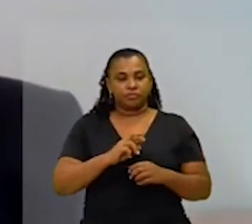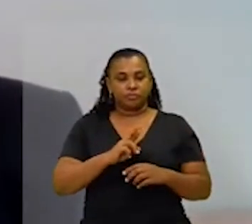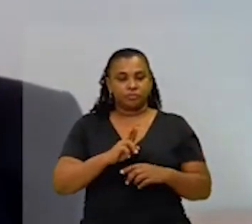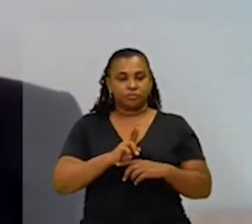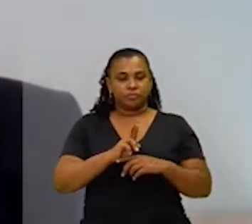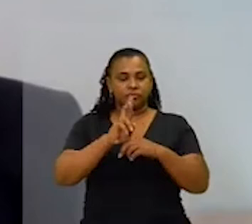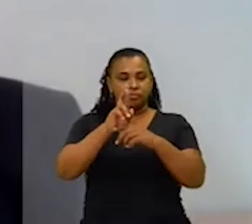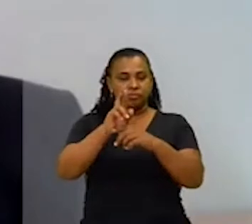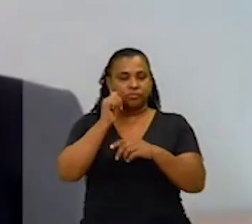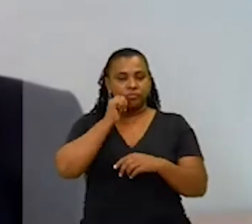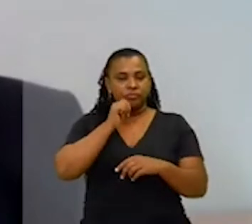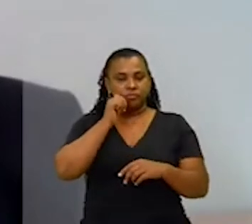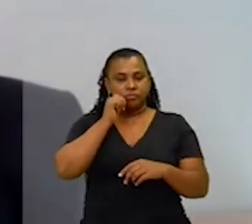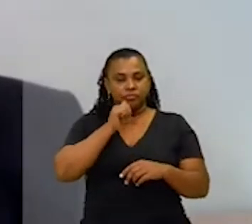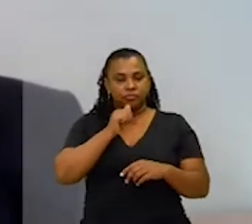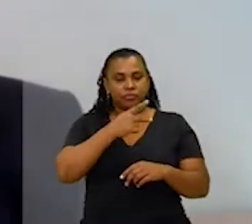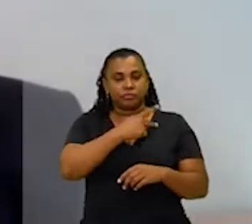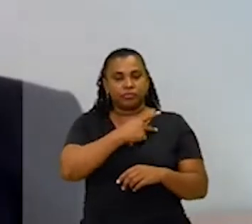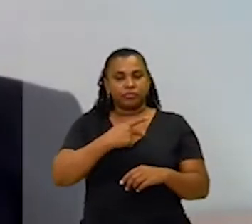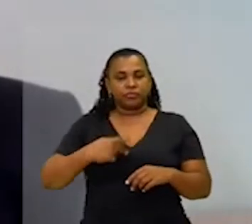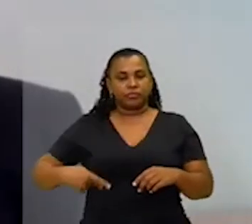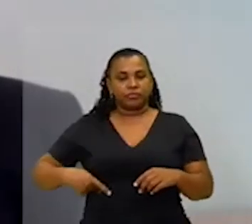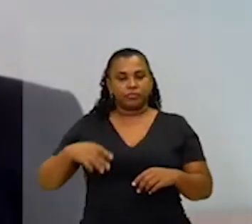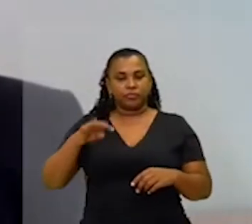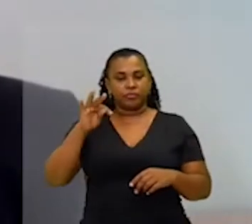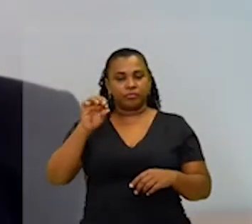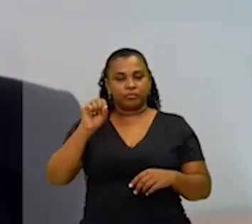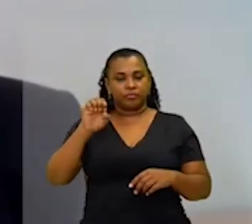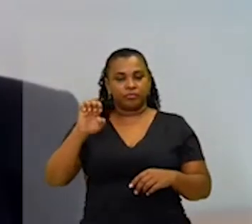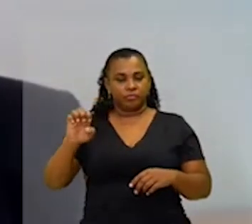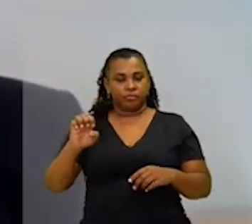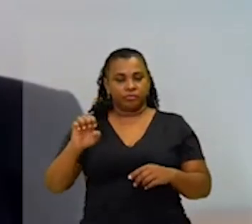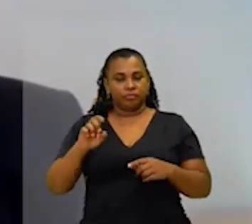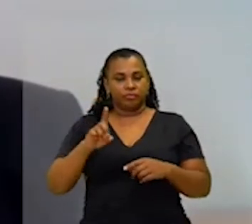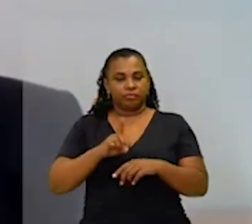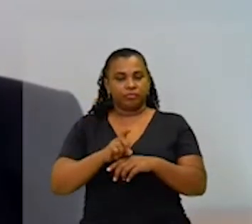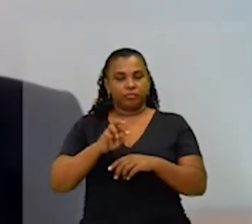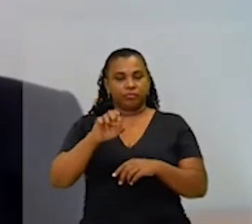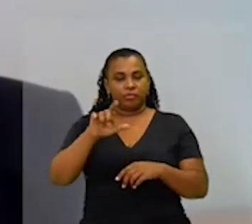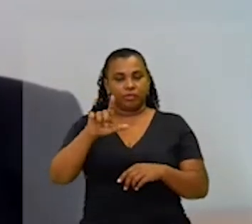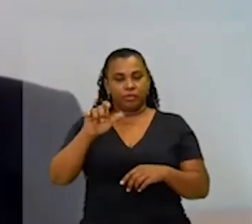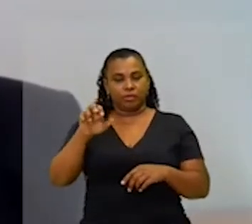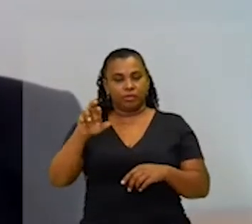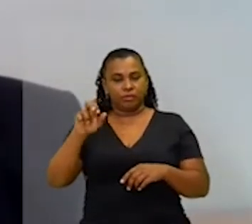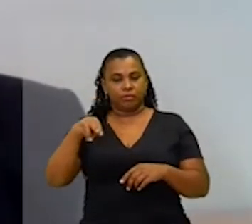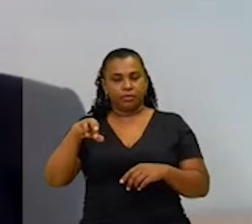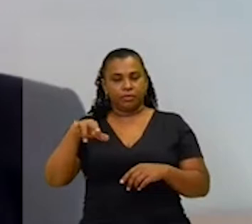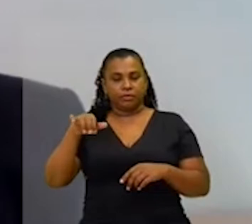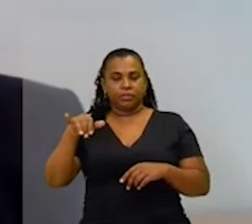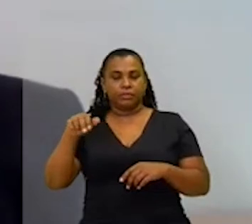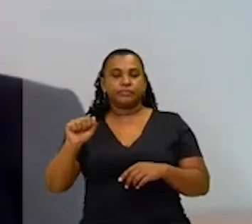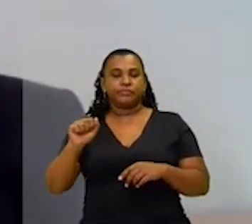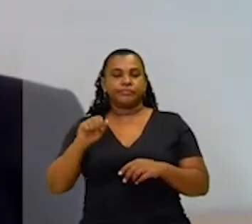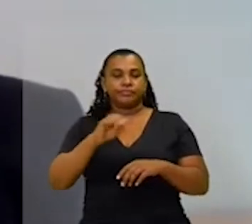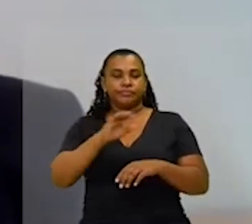presidência do TSE cultural área Marina Ferreira coordenadora dos trabalhos dessa mesmo que hora é